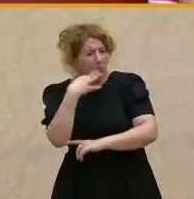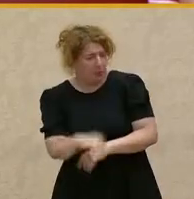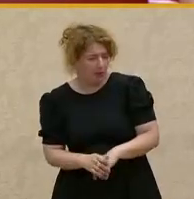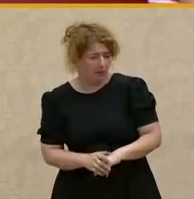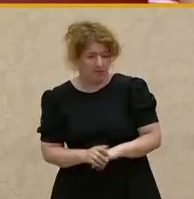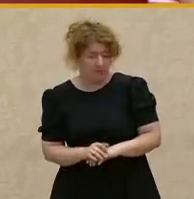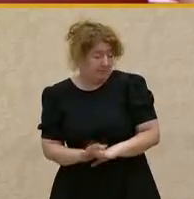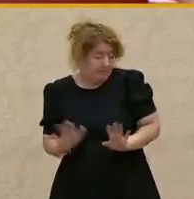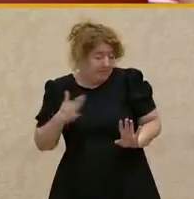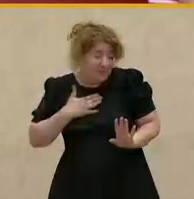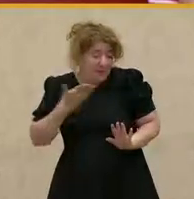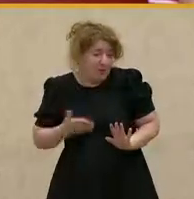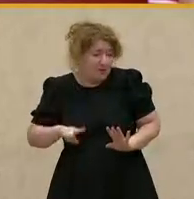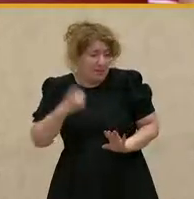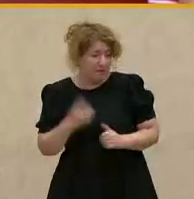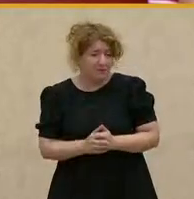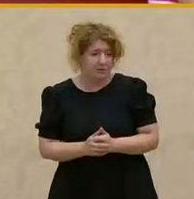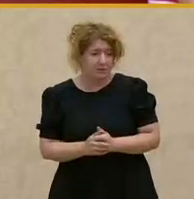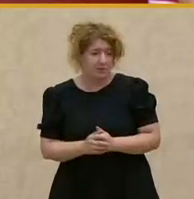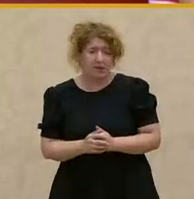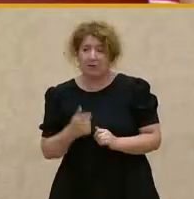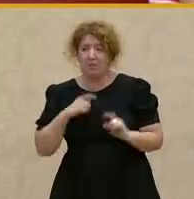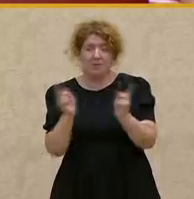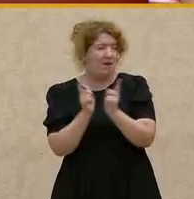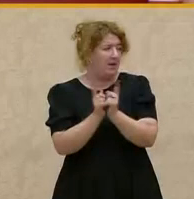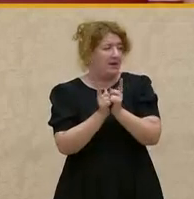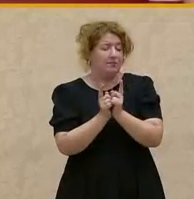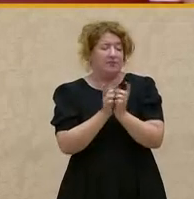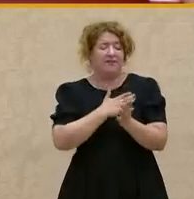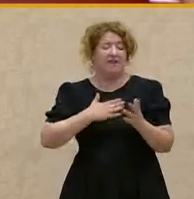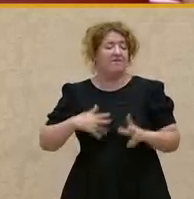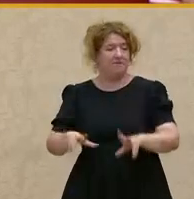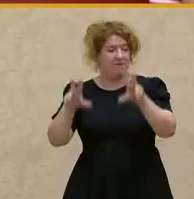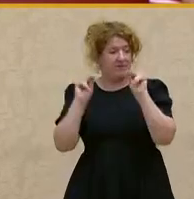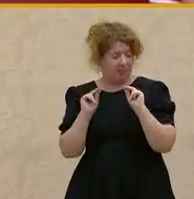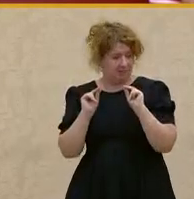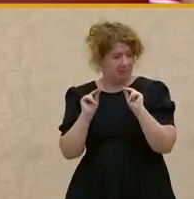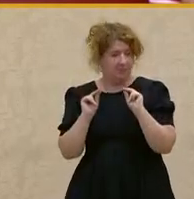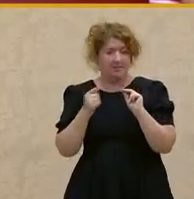Y, como era una intervención breve, les puedo asegurar que desde el Partido Popular